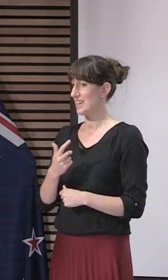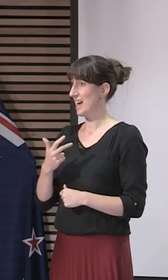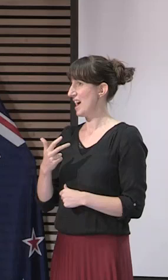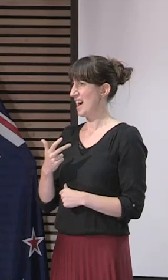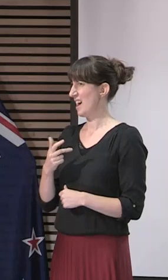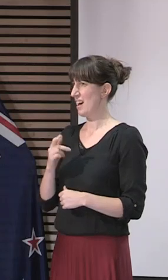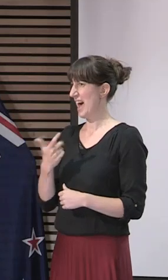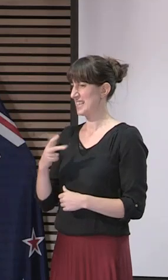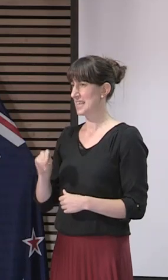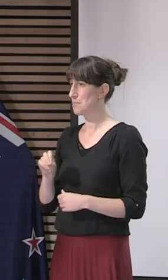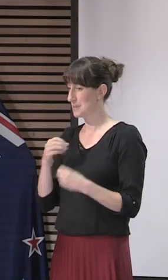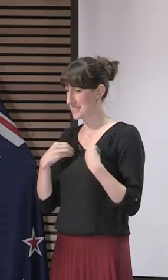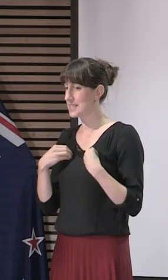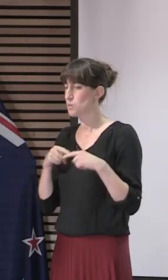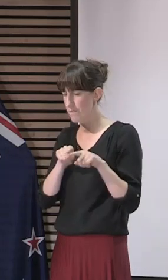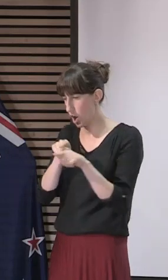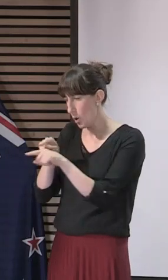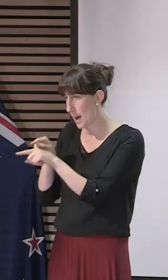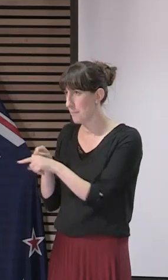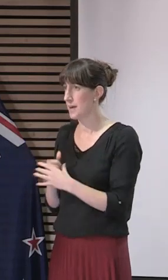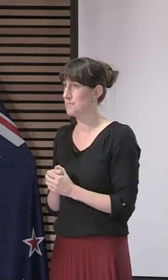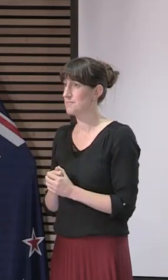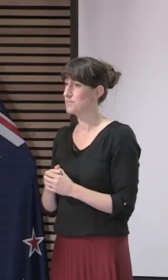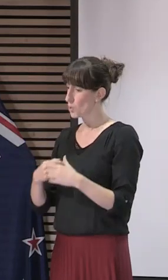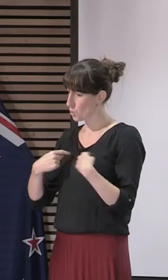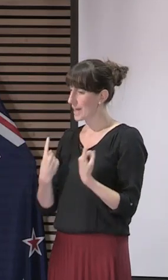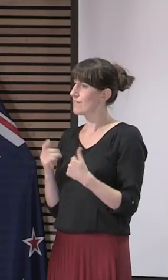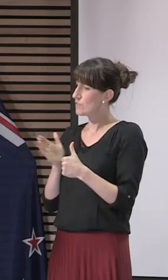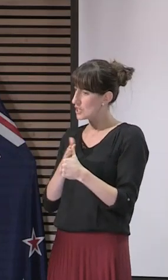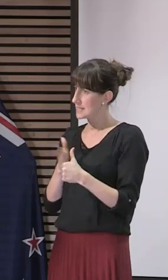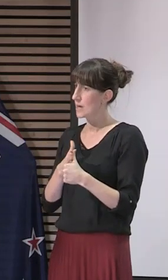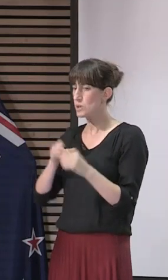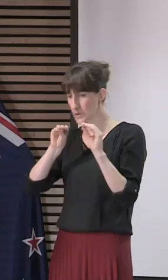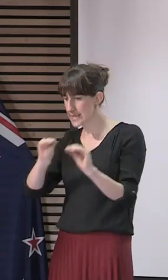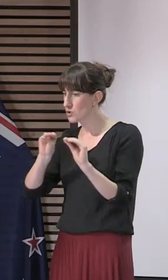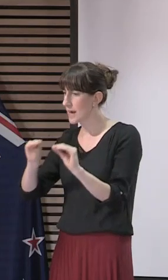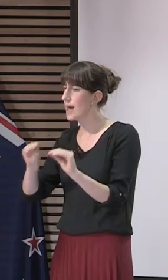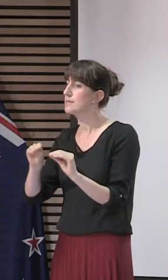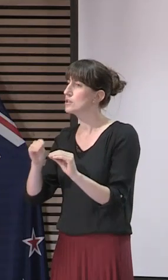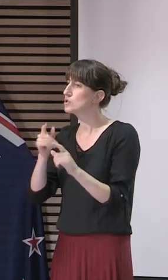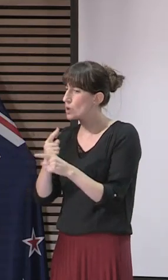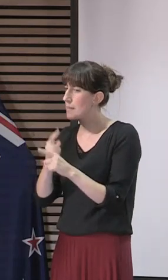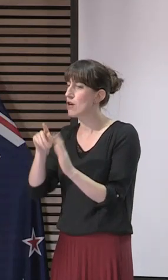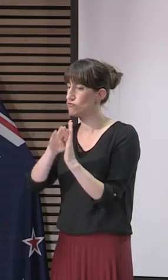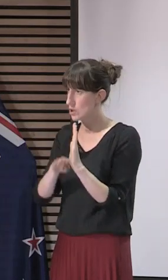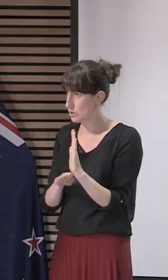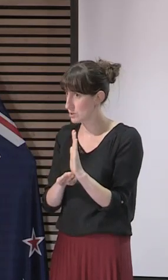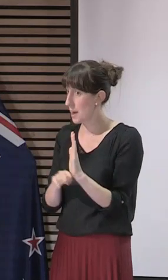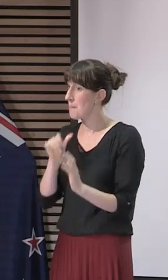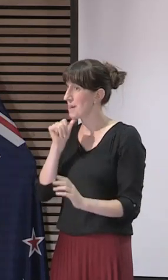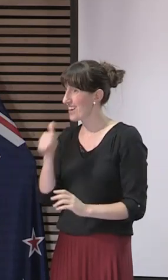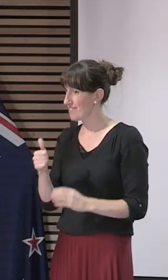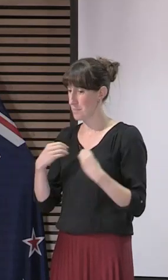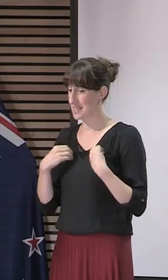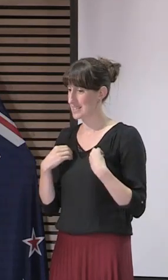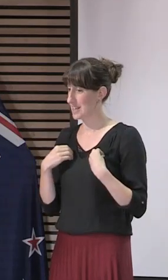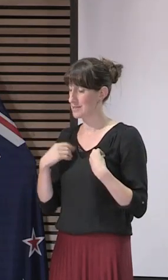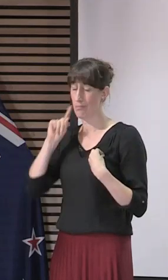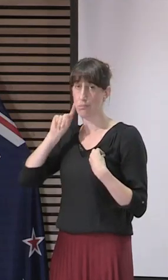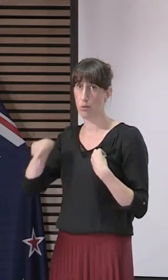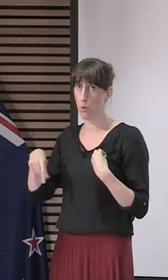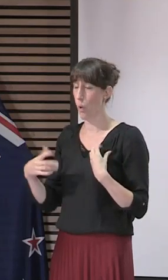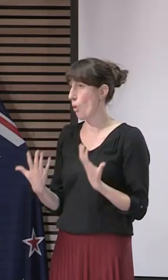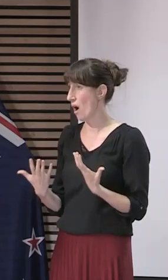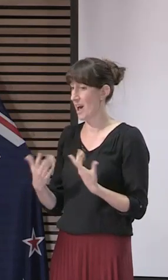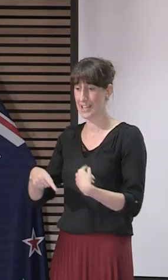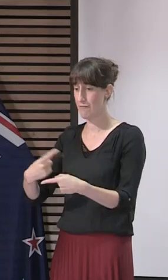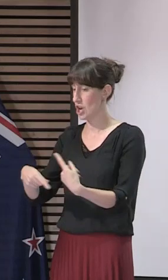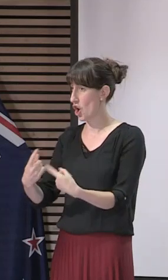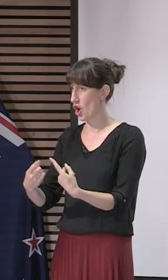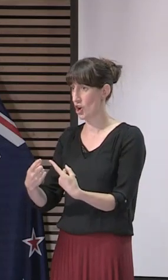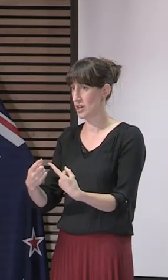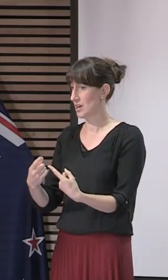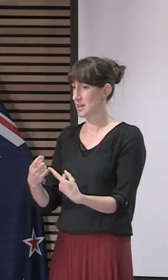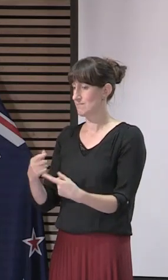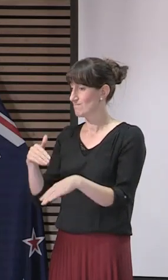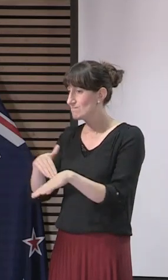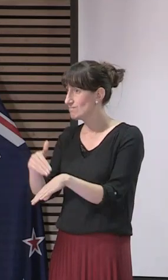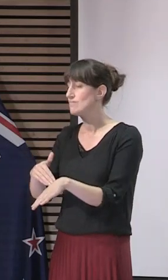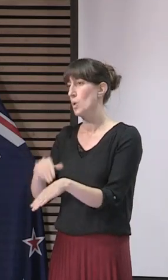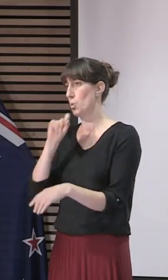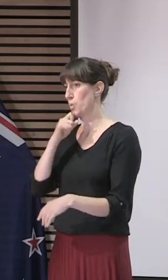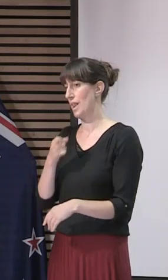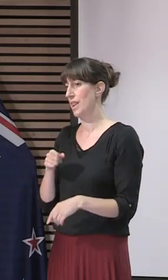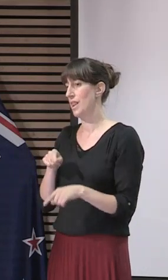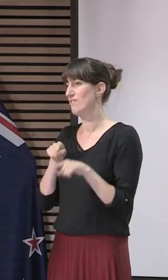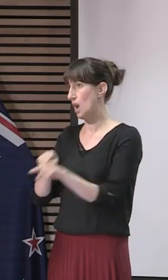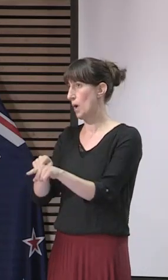Apii kua mahi i etahi waa. E 61